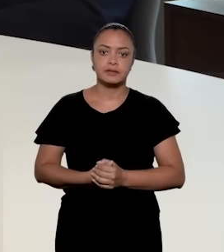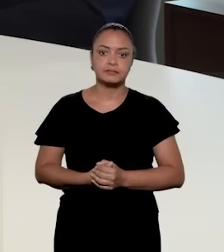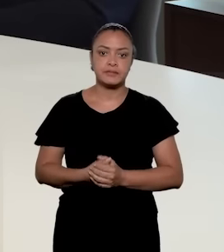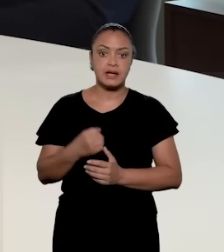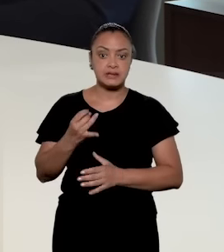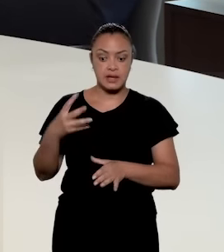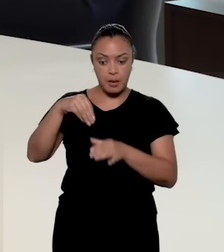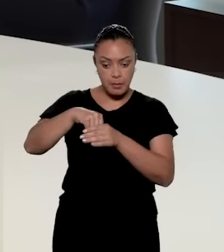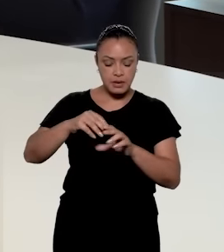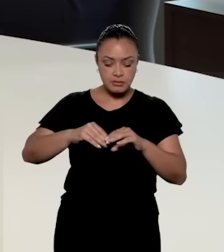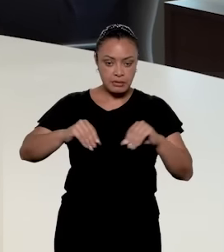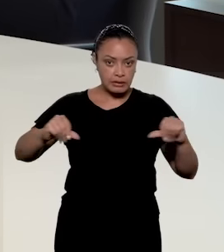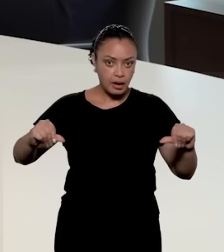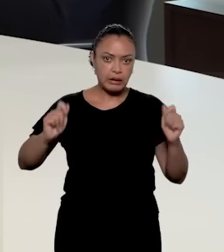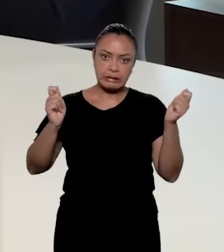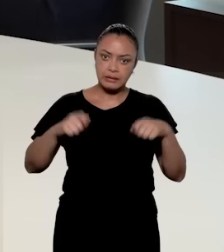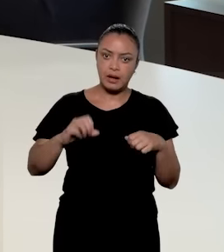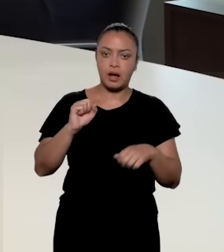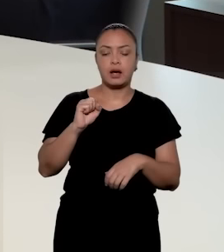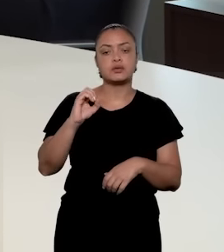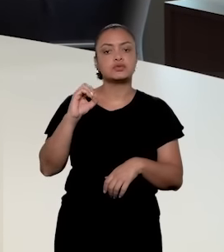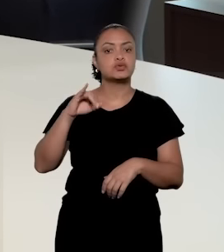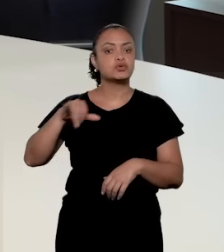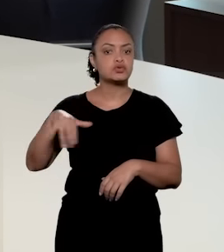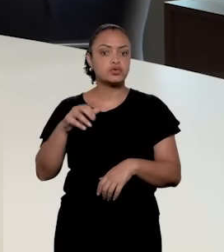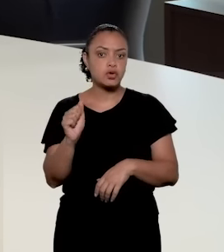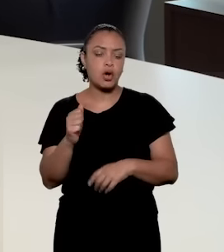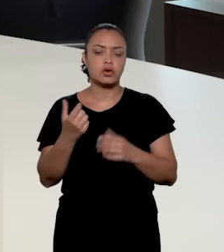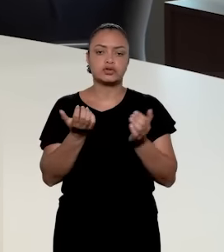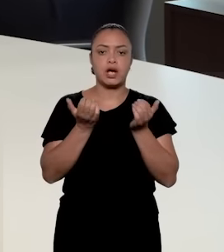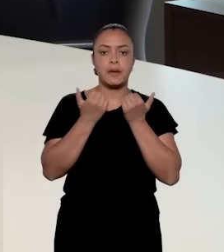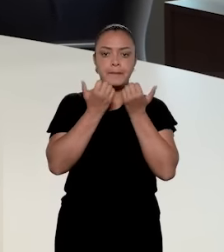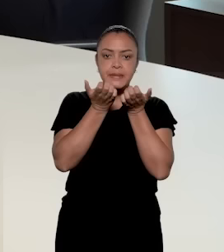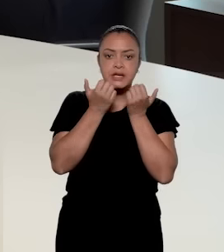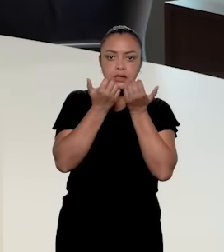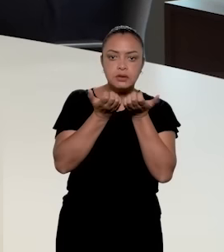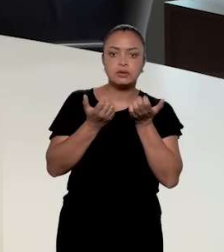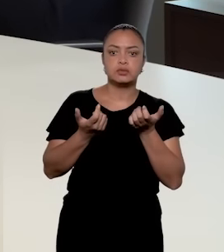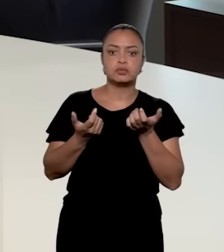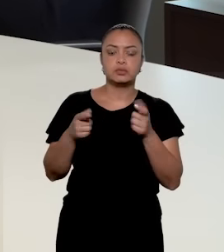Você faz da mesma área, duas culturas por ano, você pode plantar soja, milho, depois pasto,